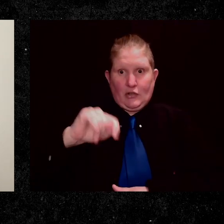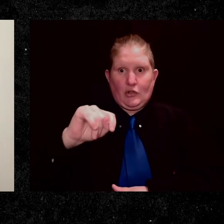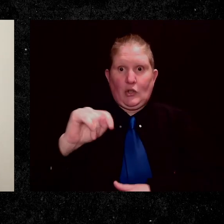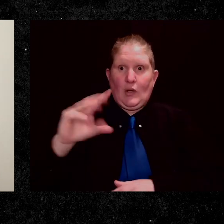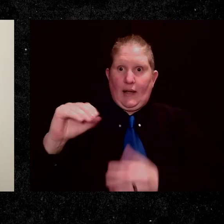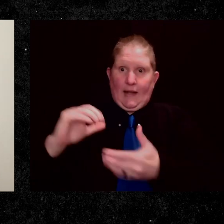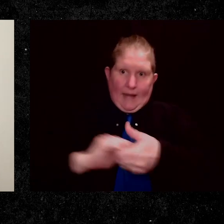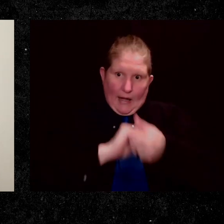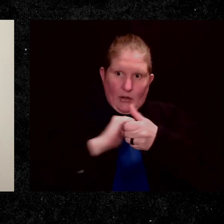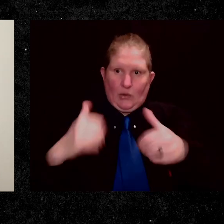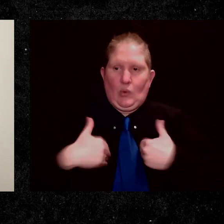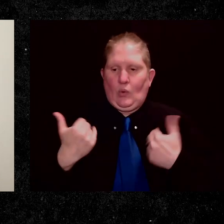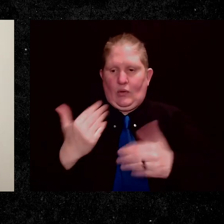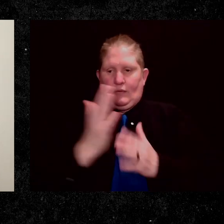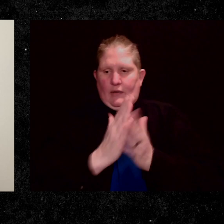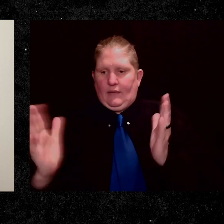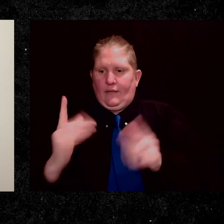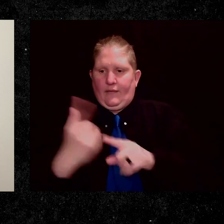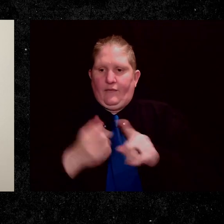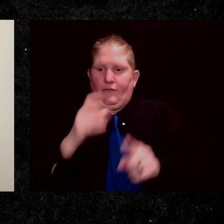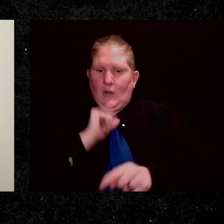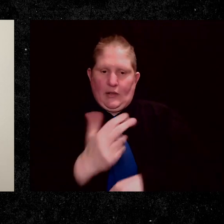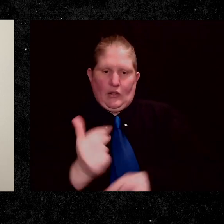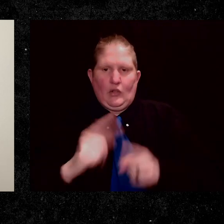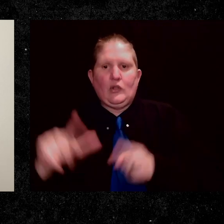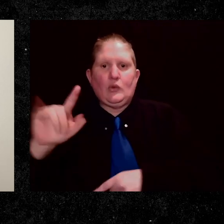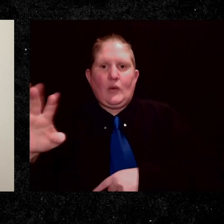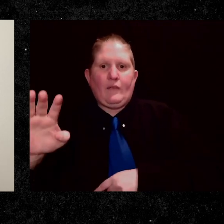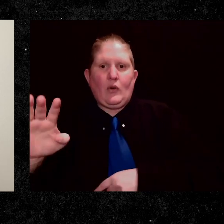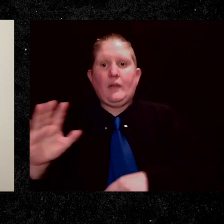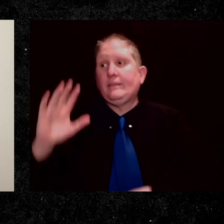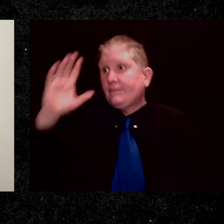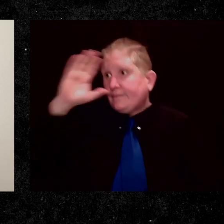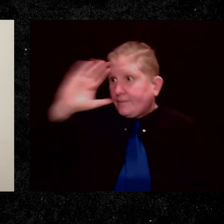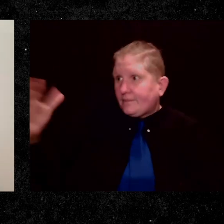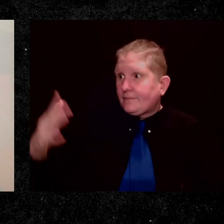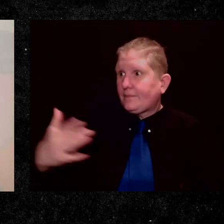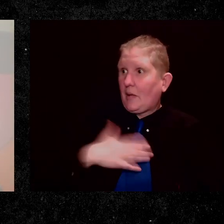y servimos a jóvenes LGBTQ + y aliados de 13 a 24 años.